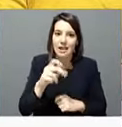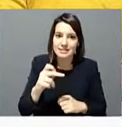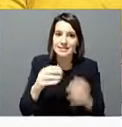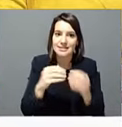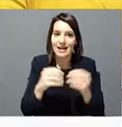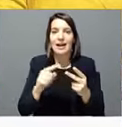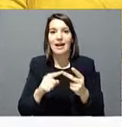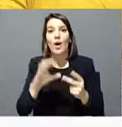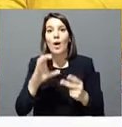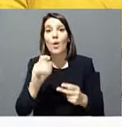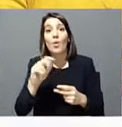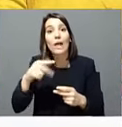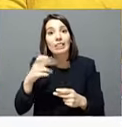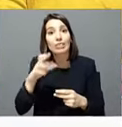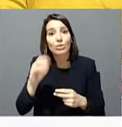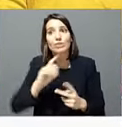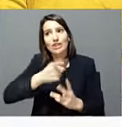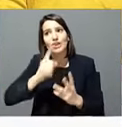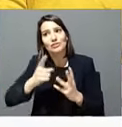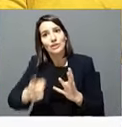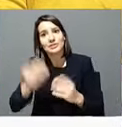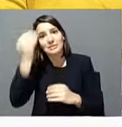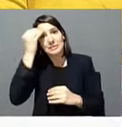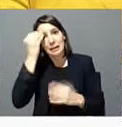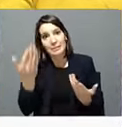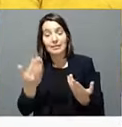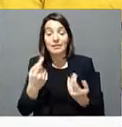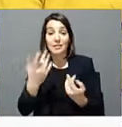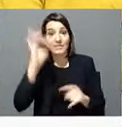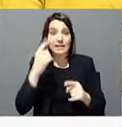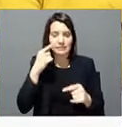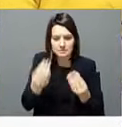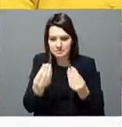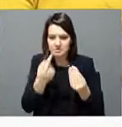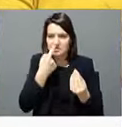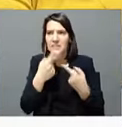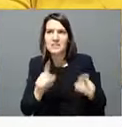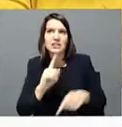mas aproveitar para fazer outras